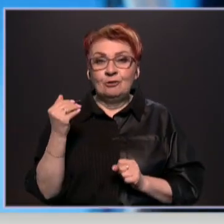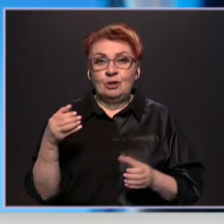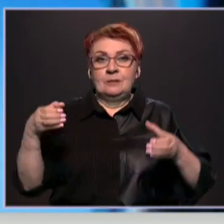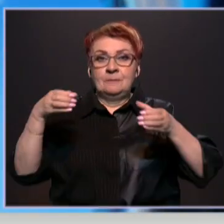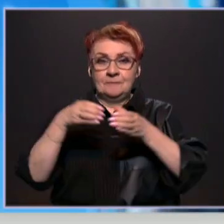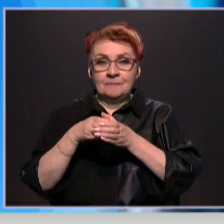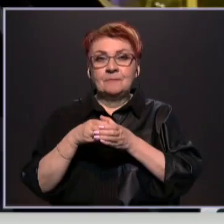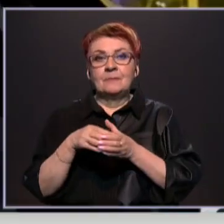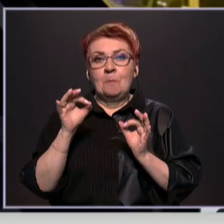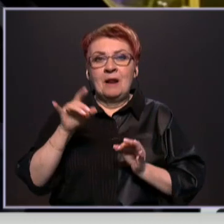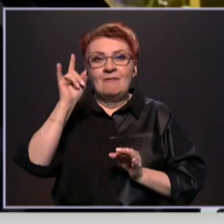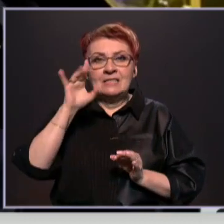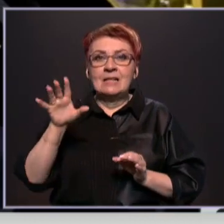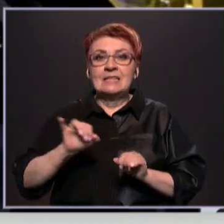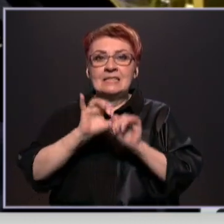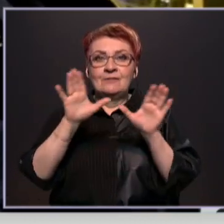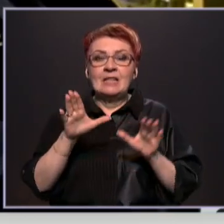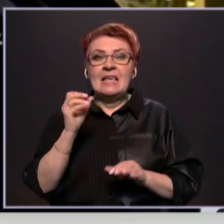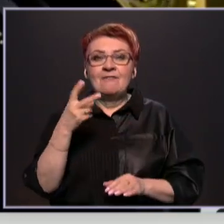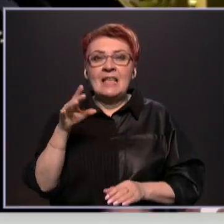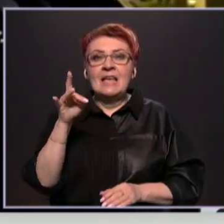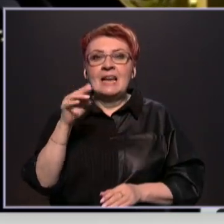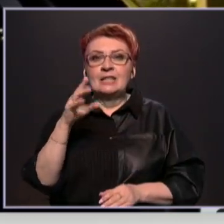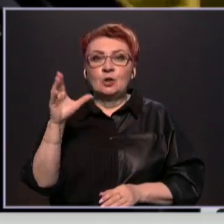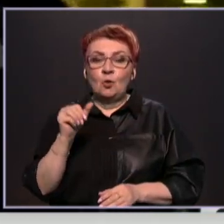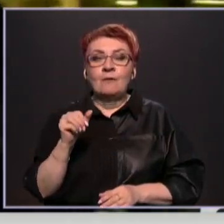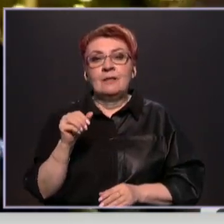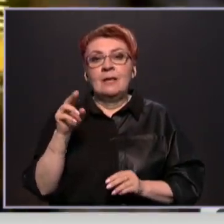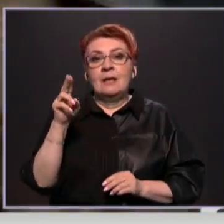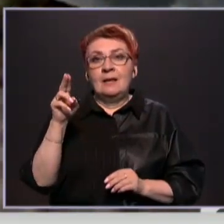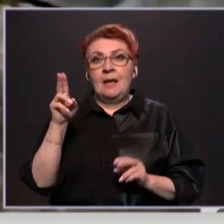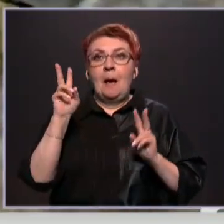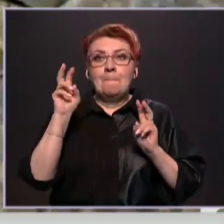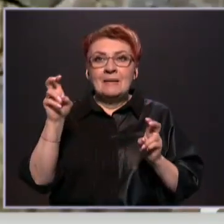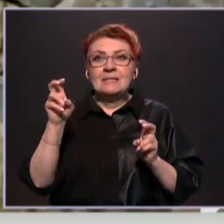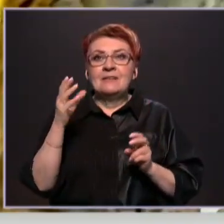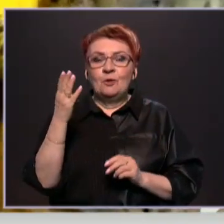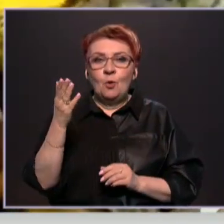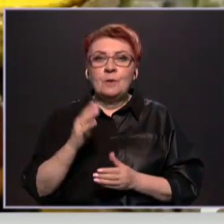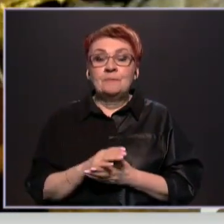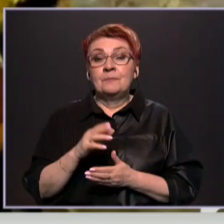батальона Евгений Родионов за мной следовать Комбат Приветствую вас Мы Передаем в батальон